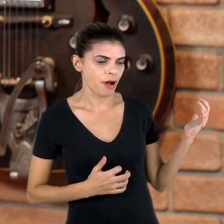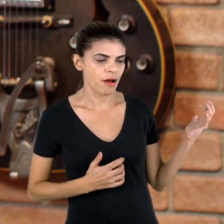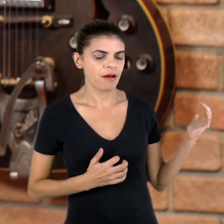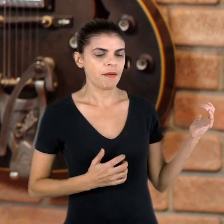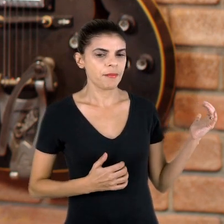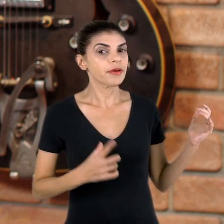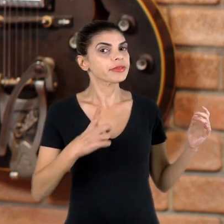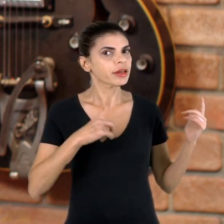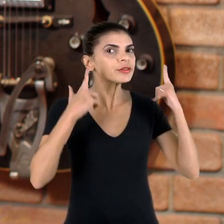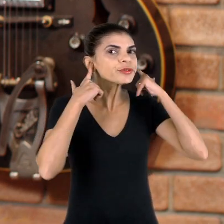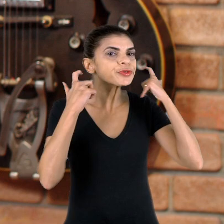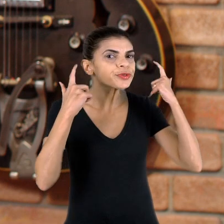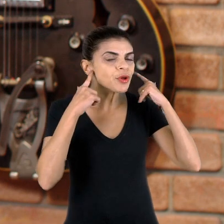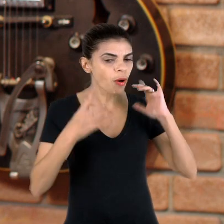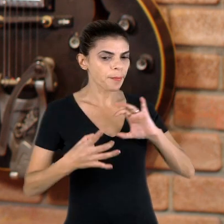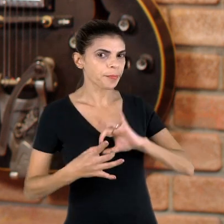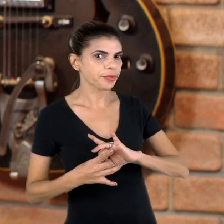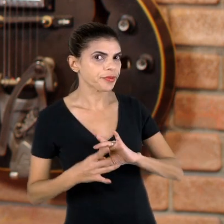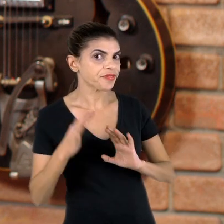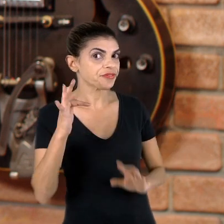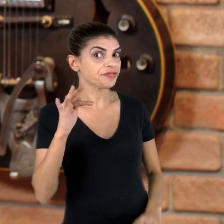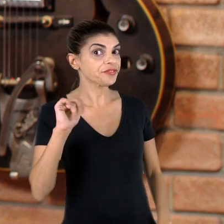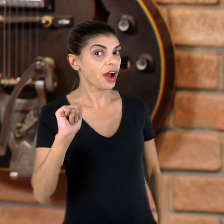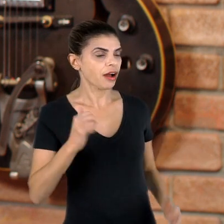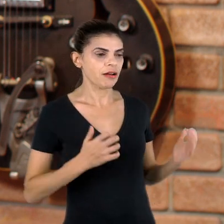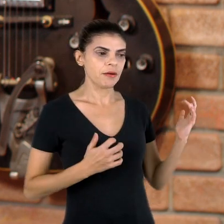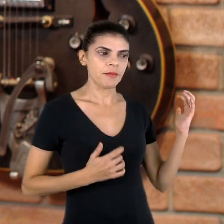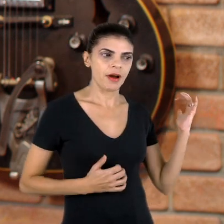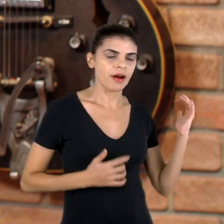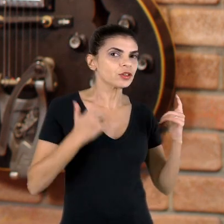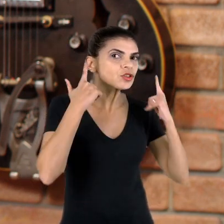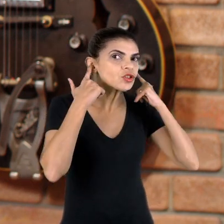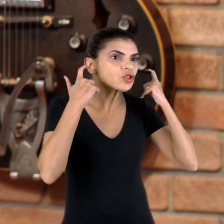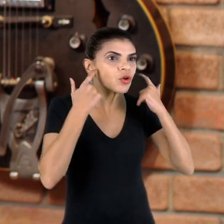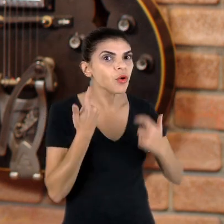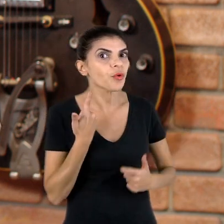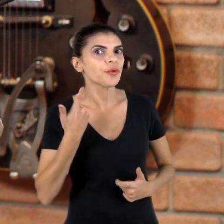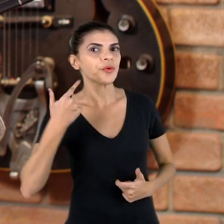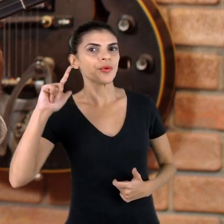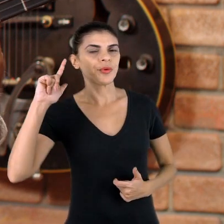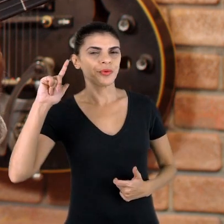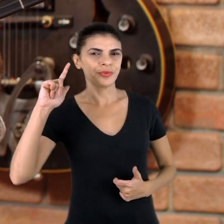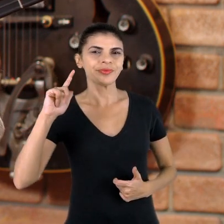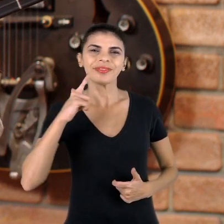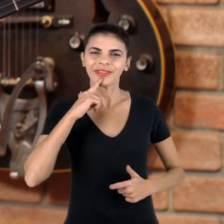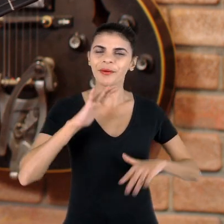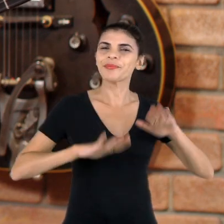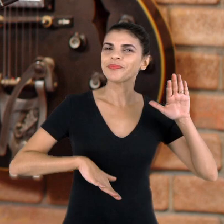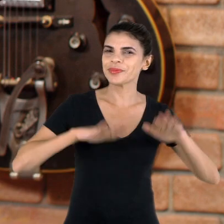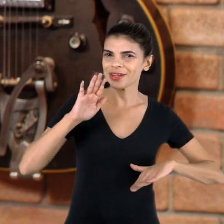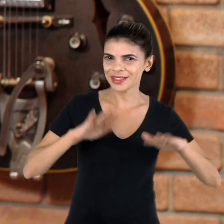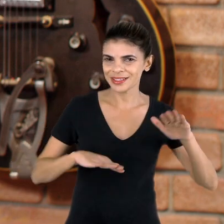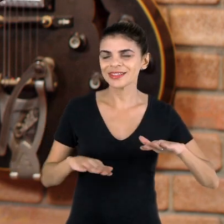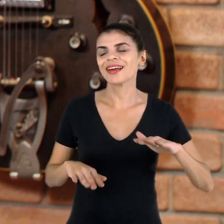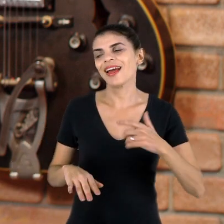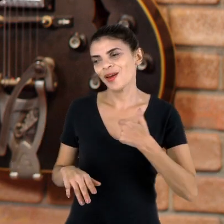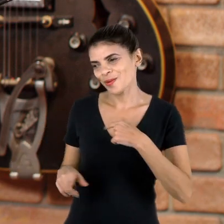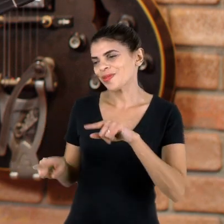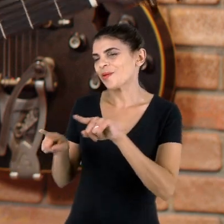Nesse aqui... é outro! Nesse aqui... É, um ré menor, depois um mi sete. Exatamente! - E por aí vai.